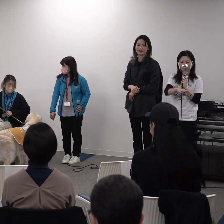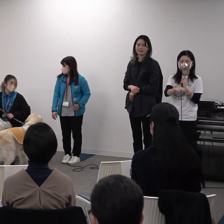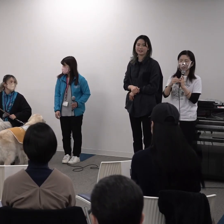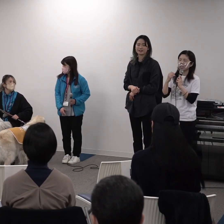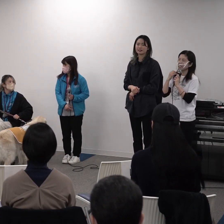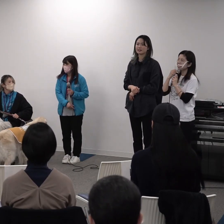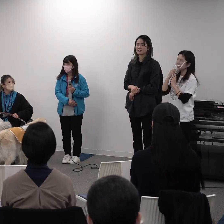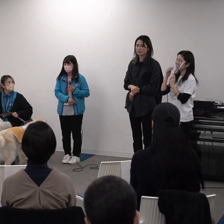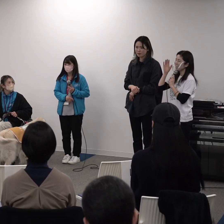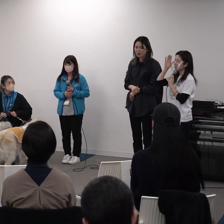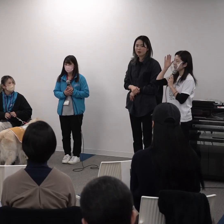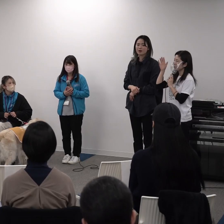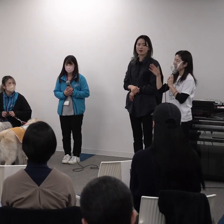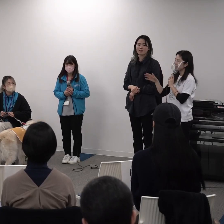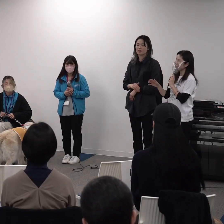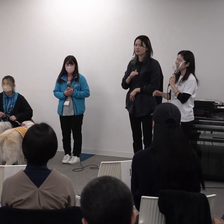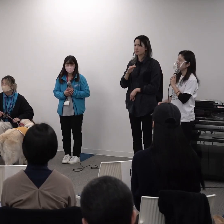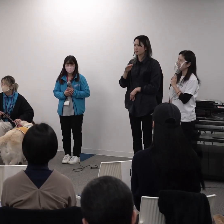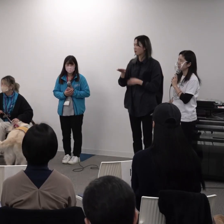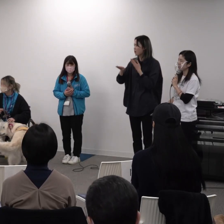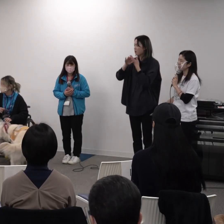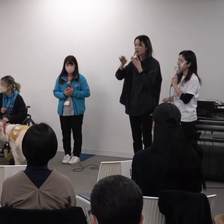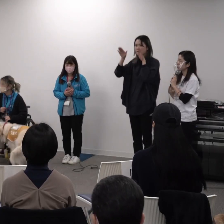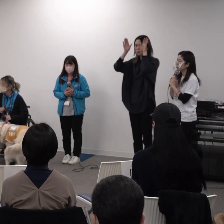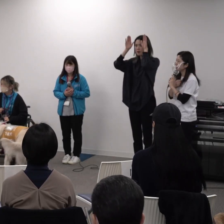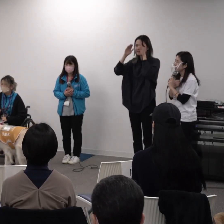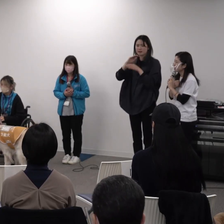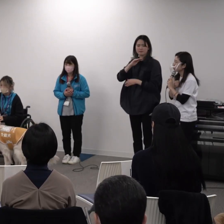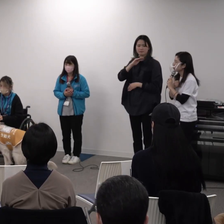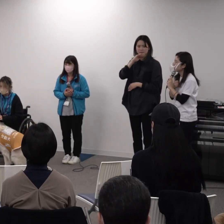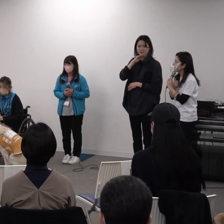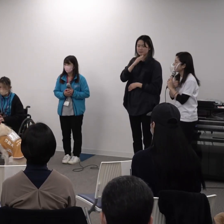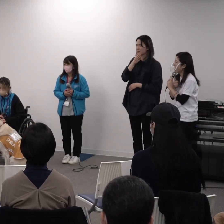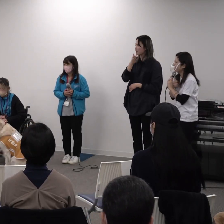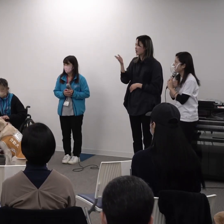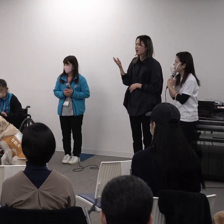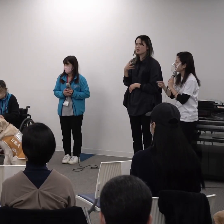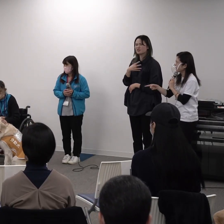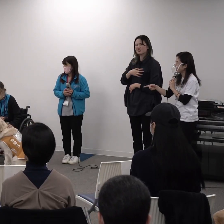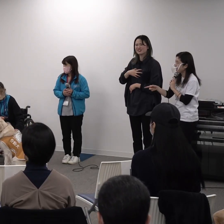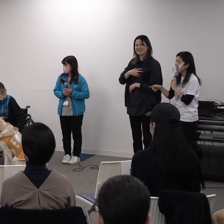待機している犬たちにとってはすごい苦しい時間になりましたね